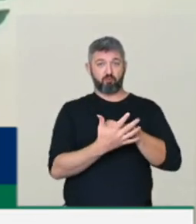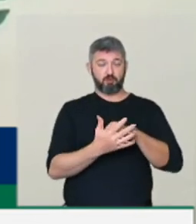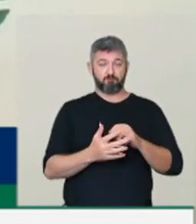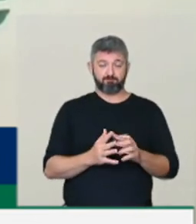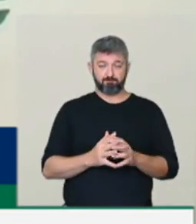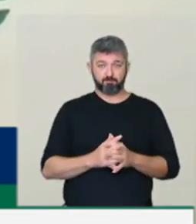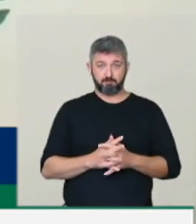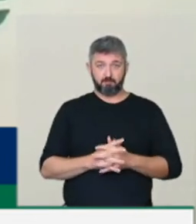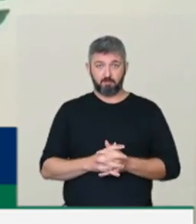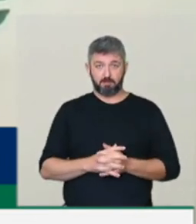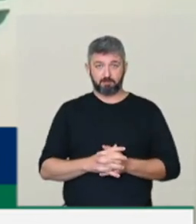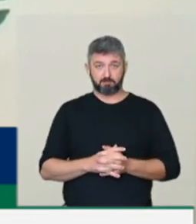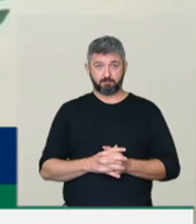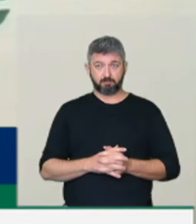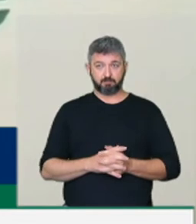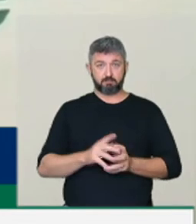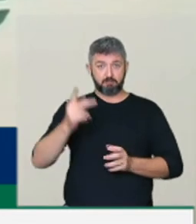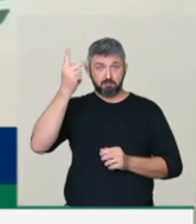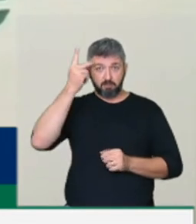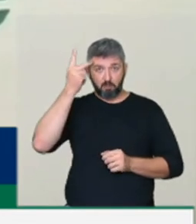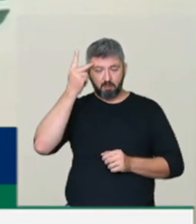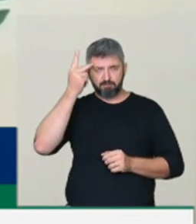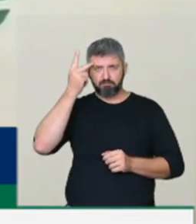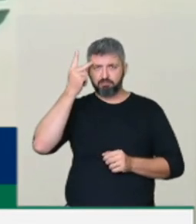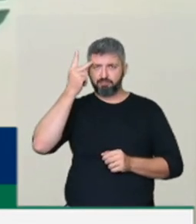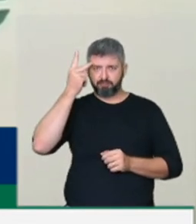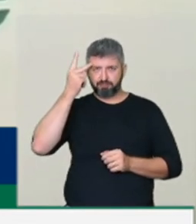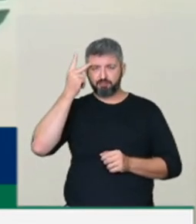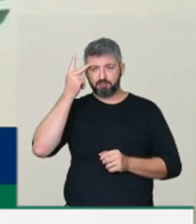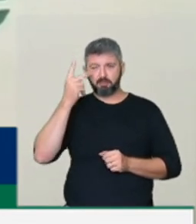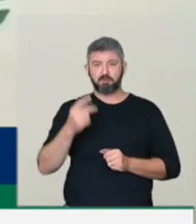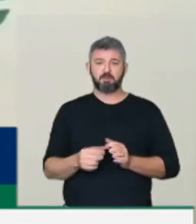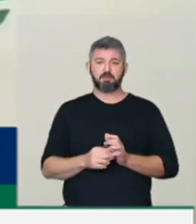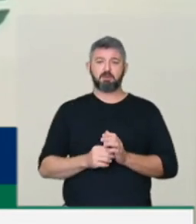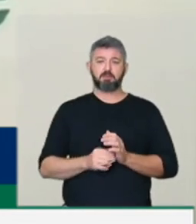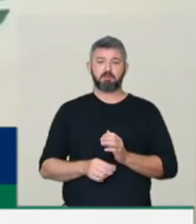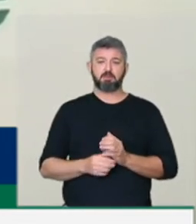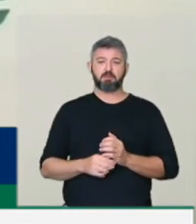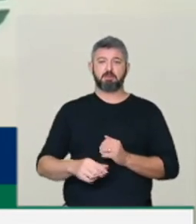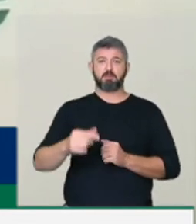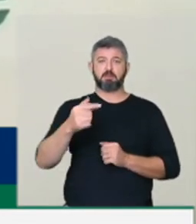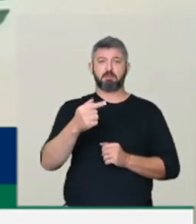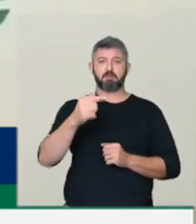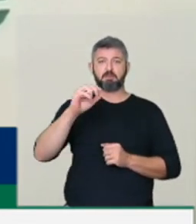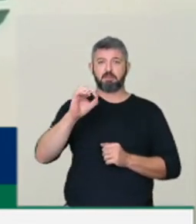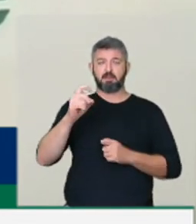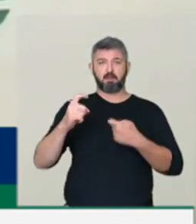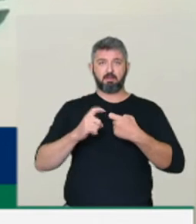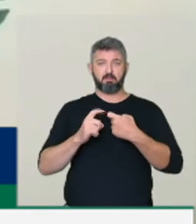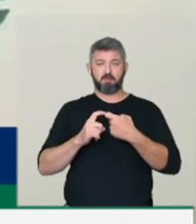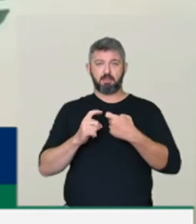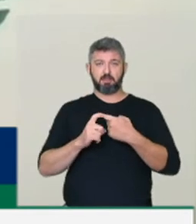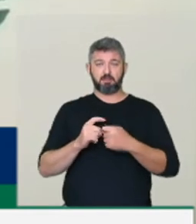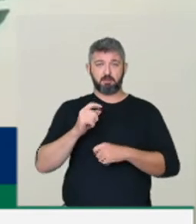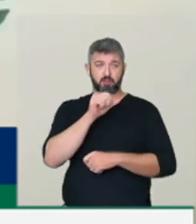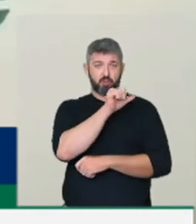44 MÉDICOS FORAM LEVADOS PELA COVID. EM SÃO PAULO, DEPUTADO HENRIQUE FONTANA, 70 MÉDICOS. NO RIO DE JANEIRO, 100